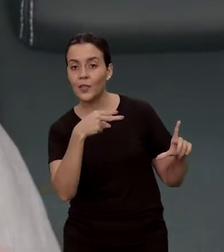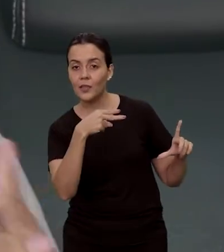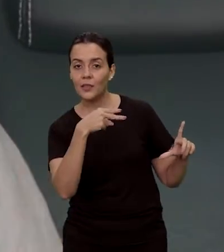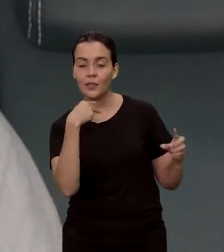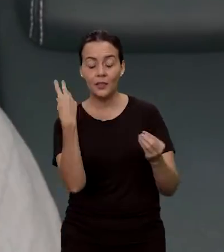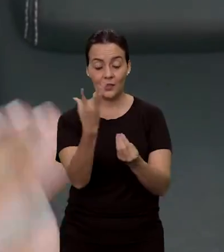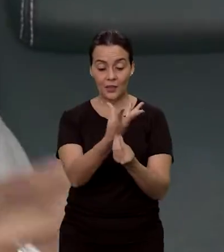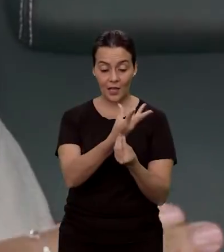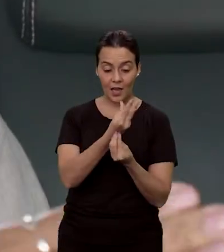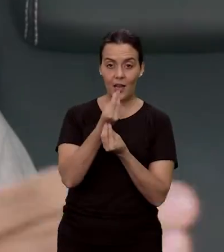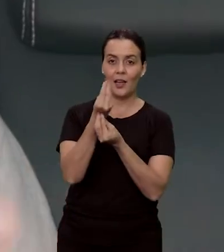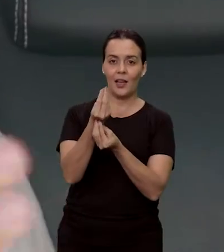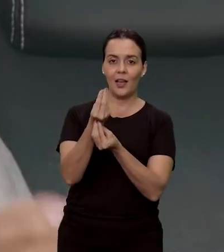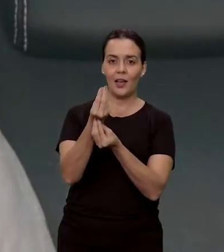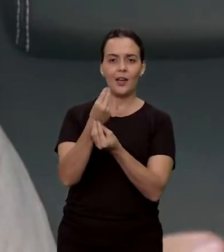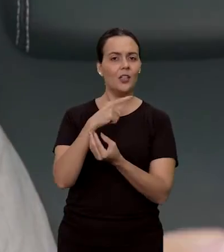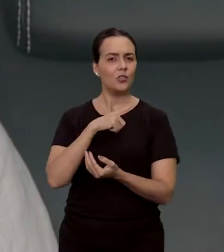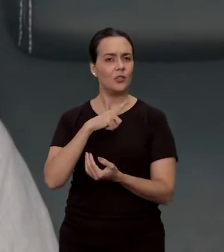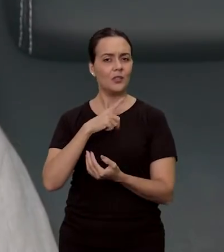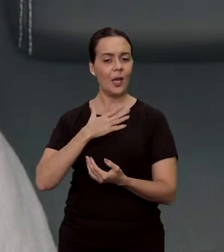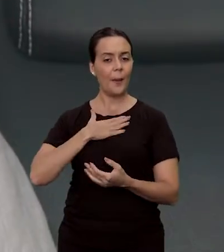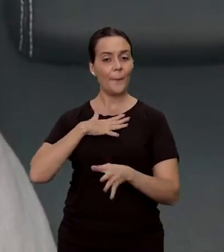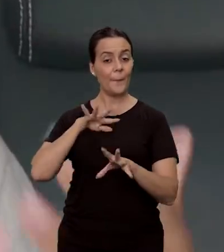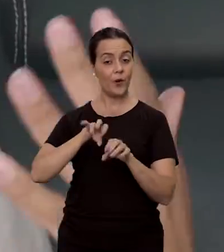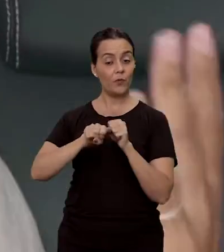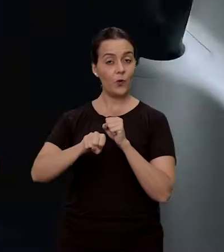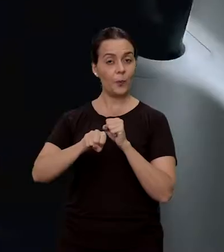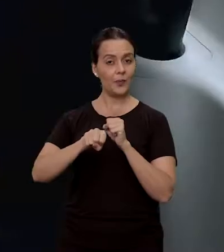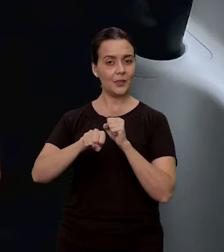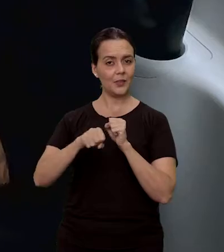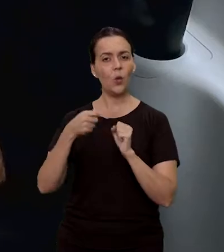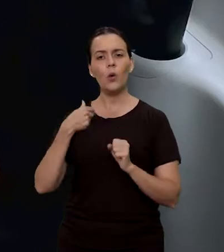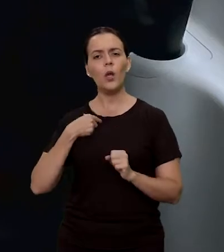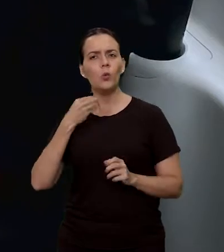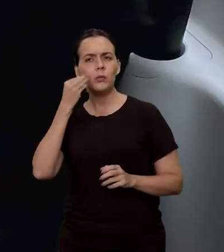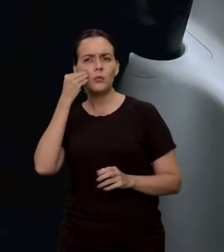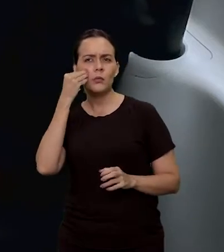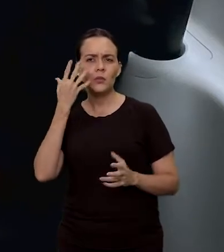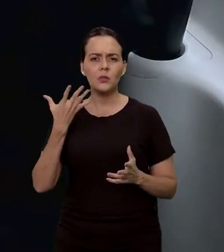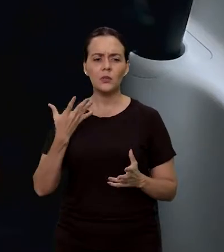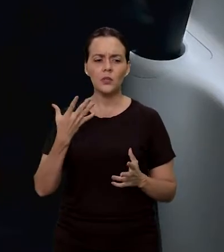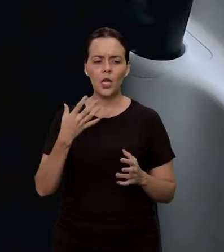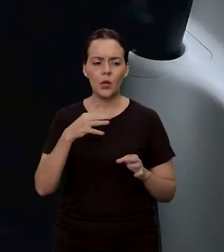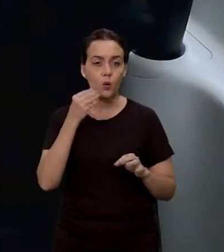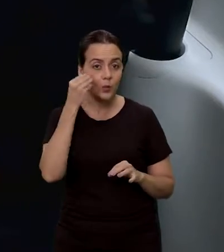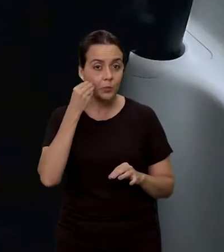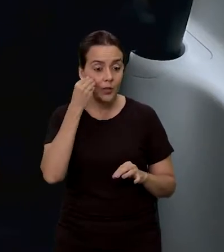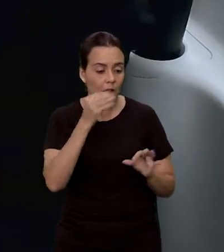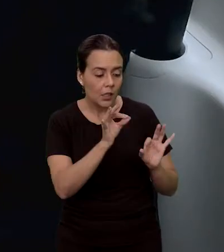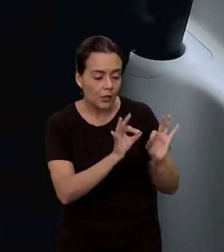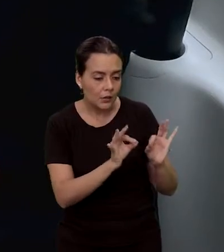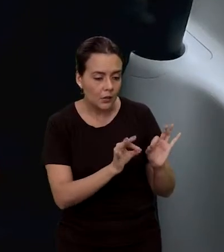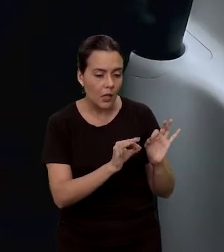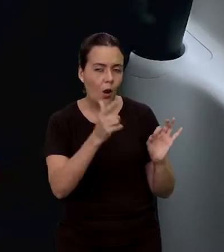E a arte, eu levo essa minha formação para a arte, também, sempre estou tendo o cuidado de pensar na experiência do outro.